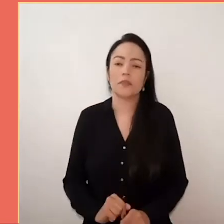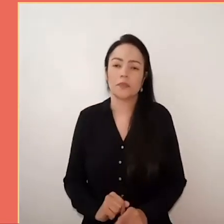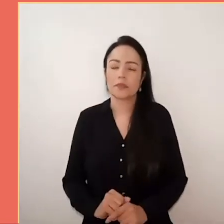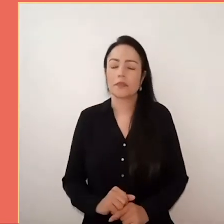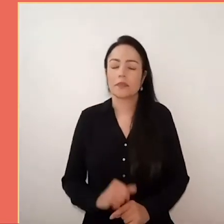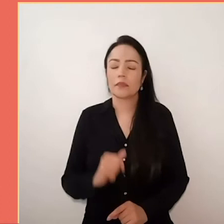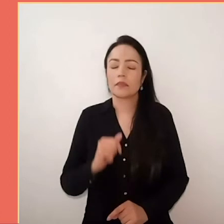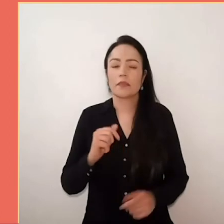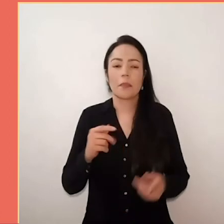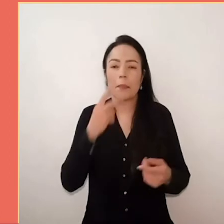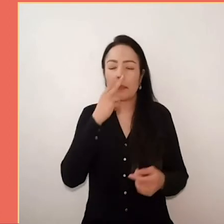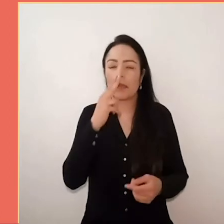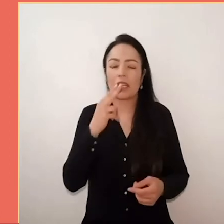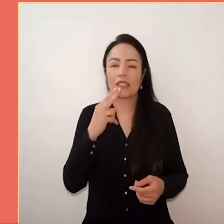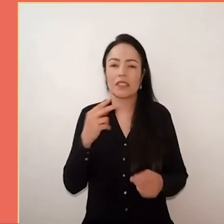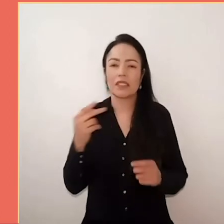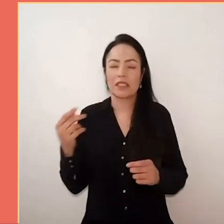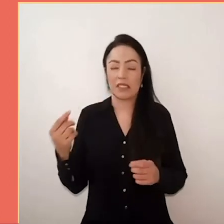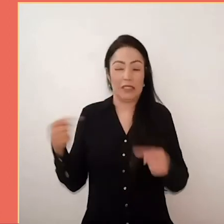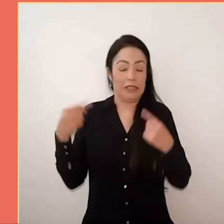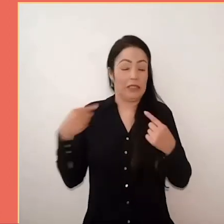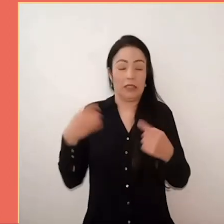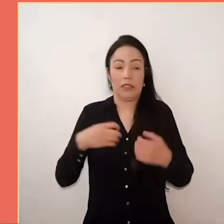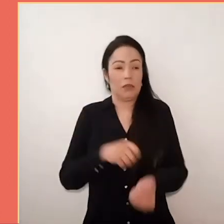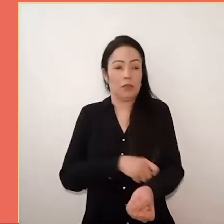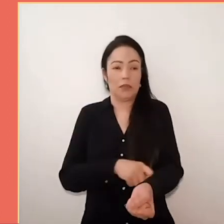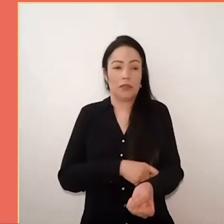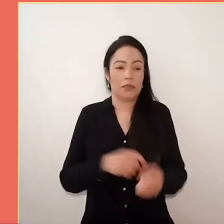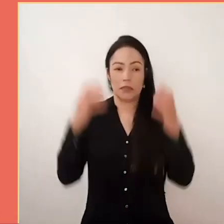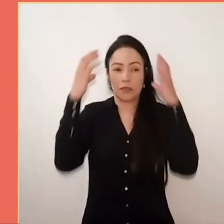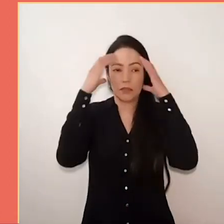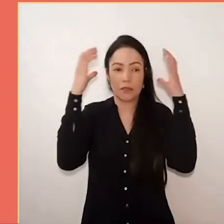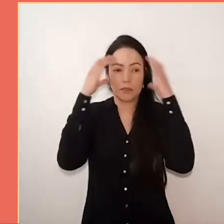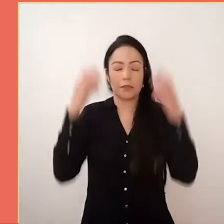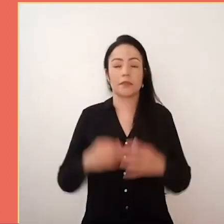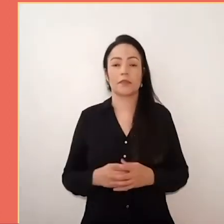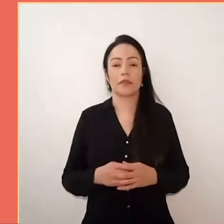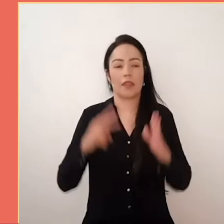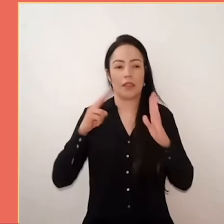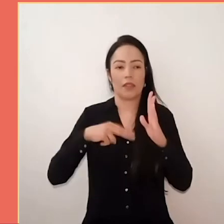provoca uma certa irritabilidade mental só de ler o projeto.